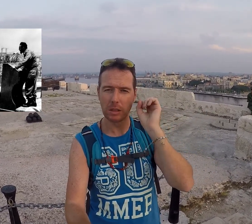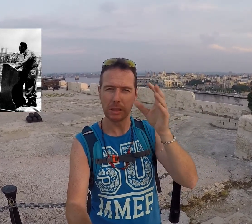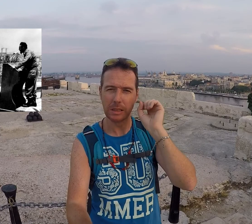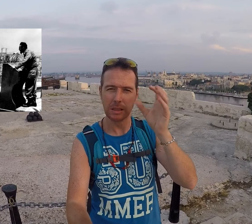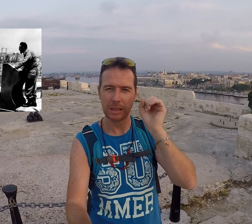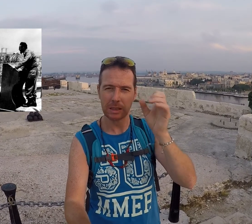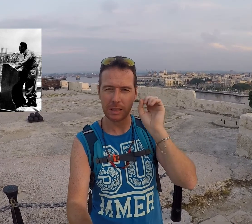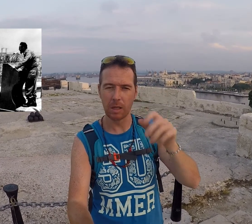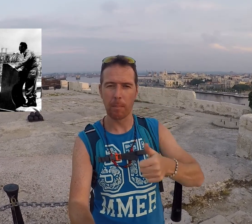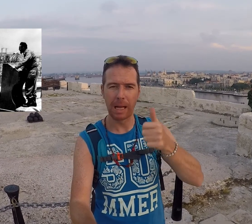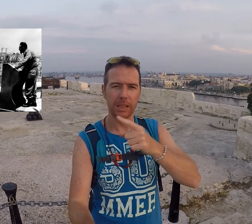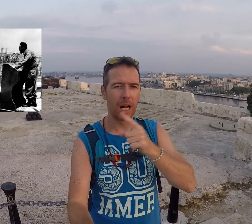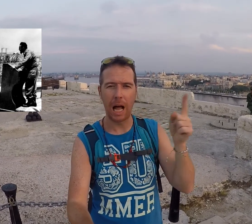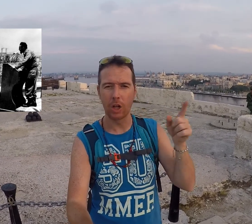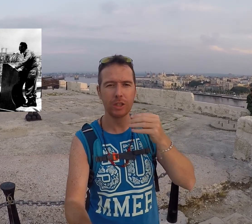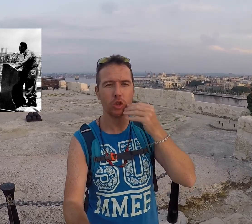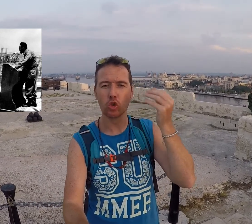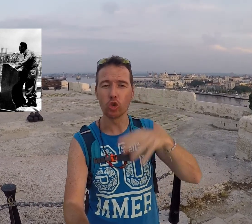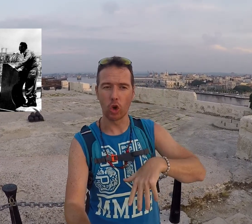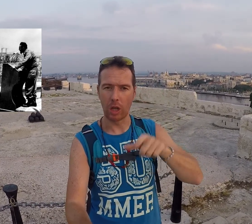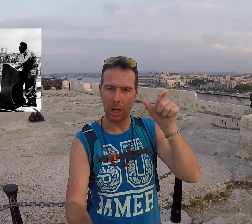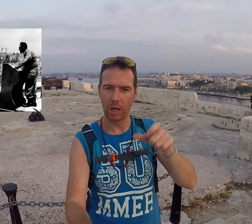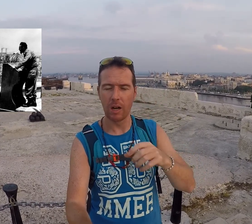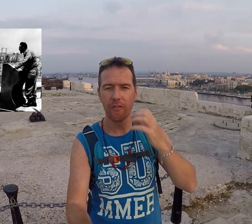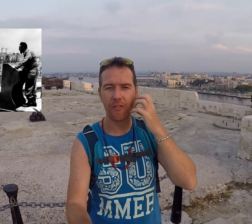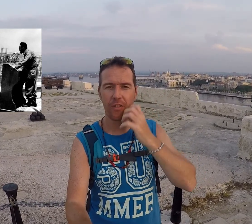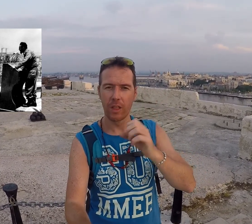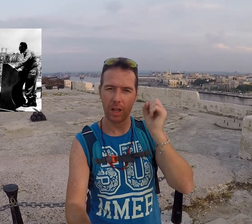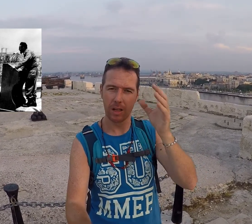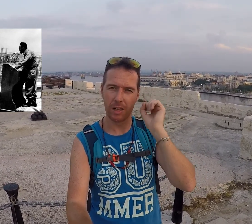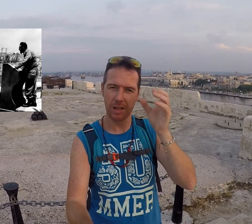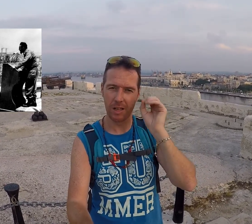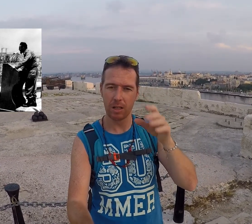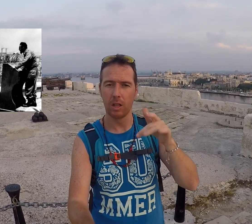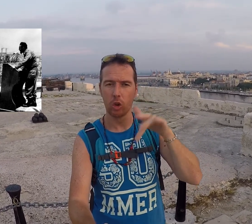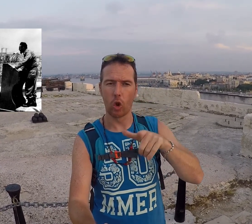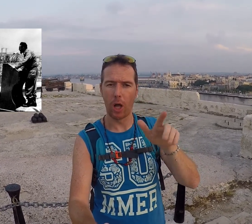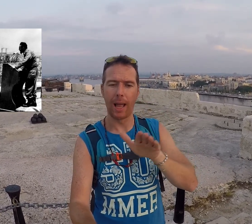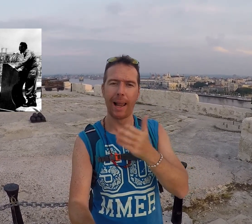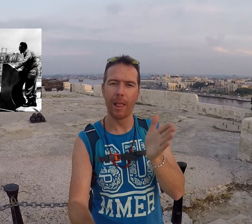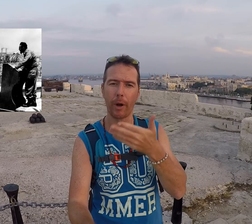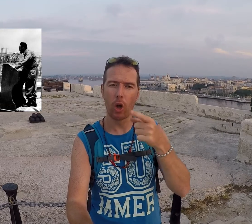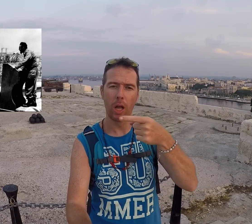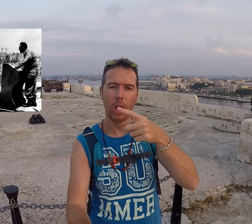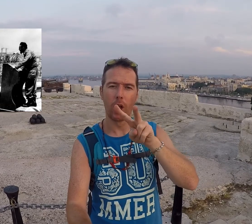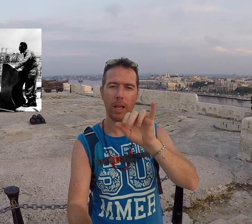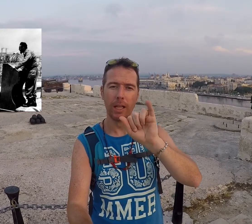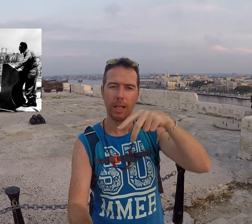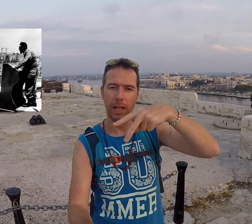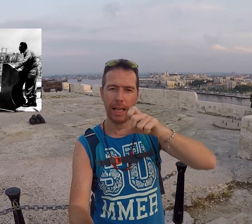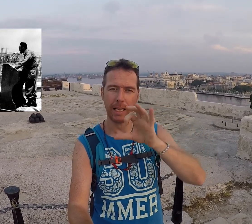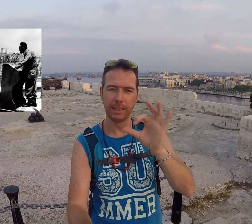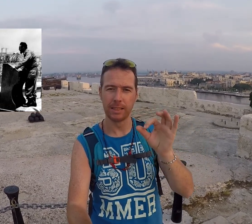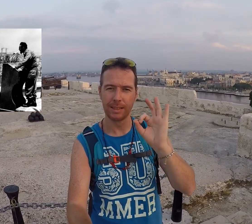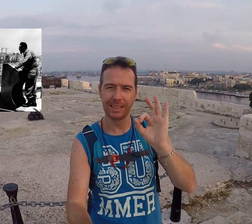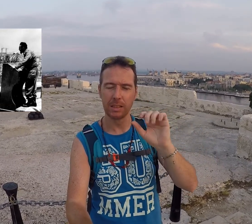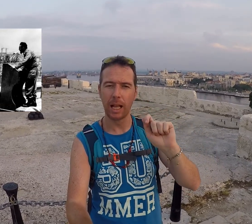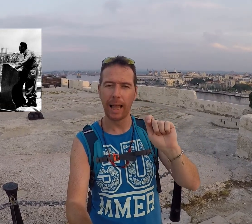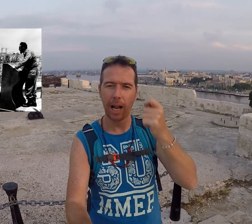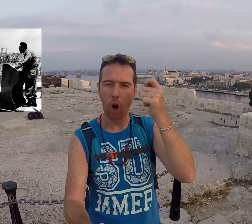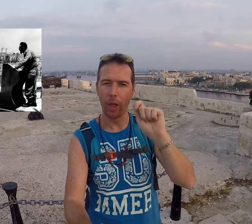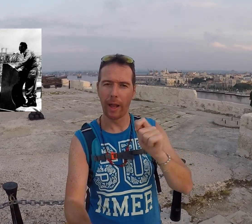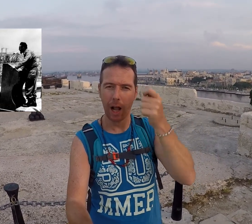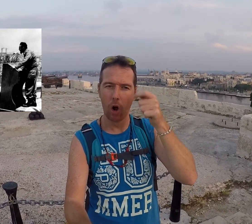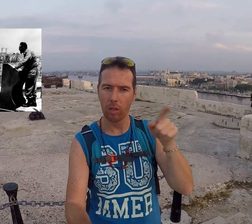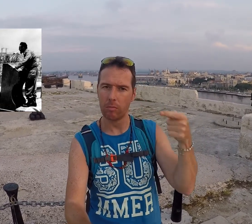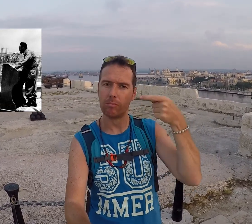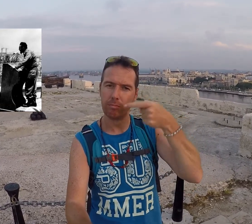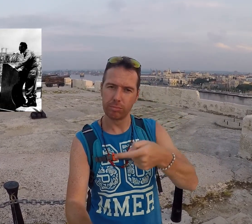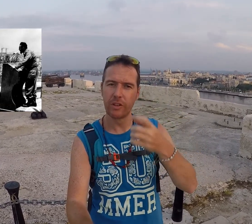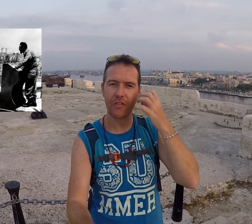El más largo de la historia y fue nombrado en el libro Guinness de los récords